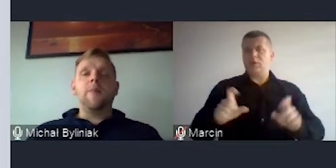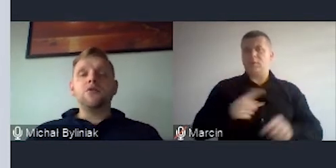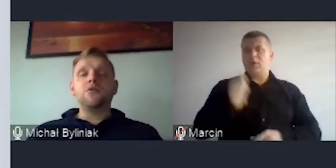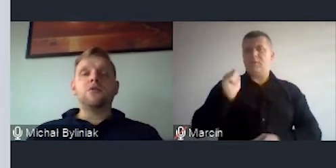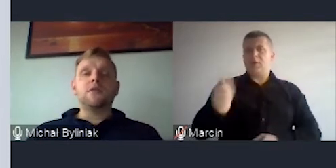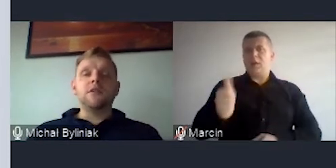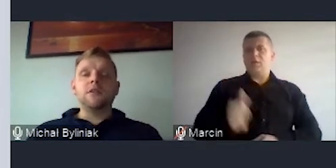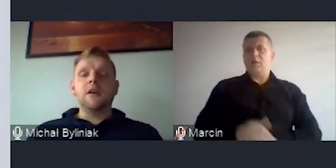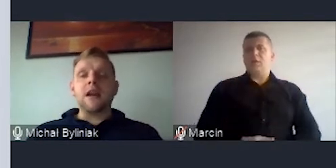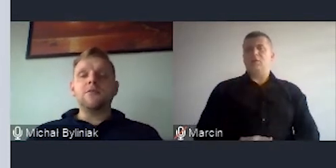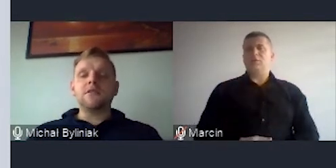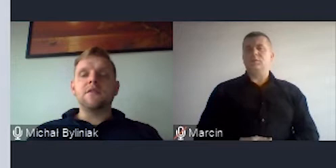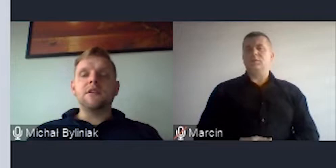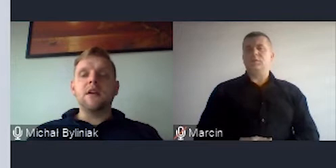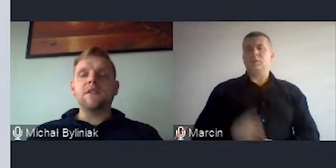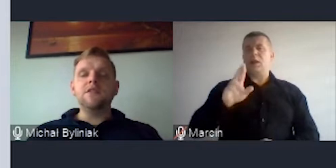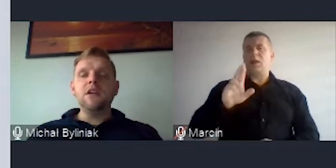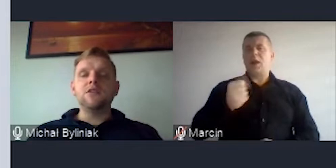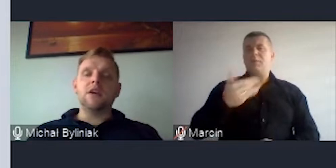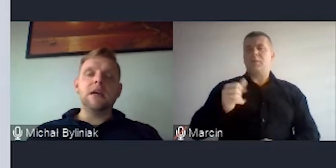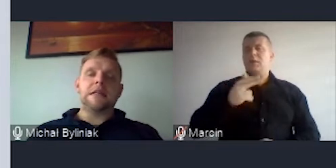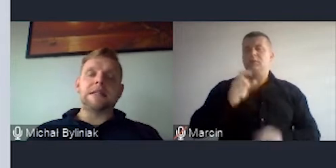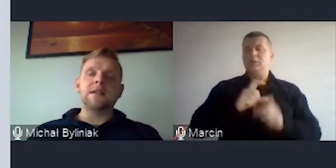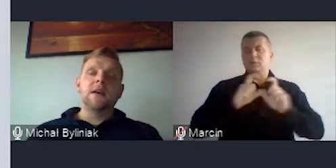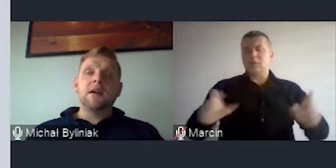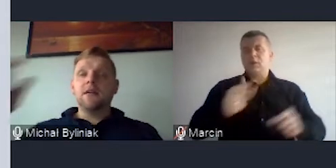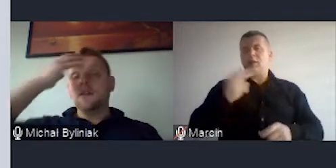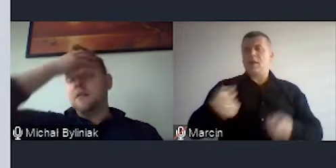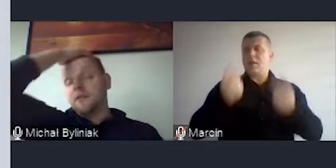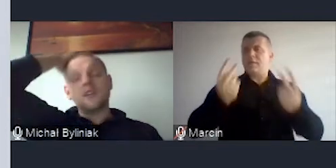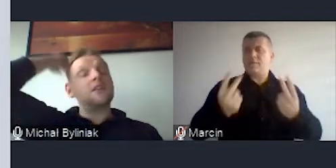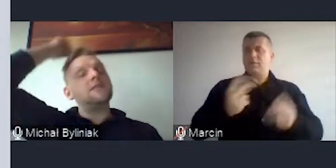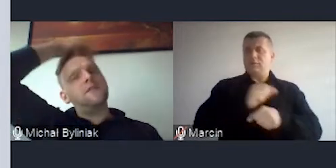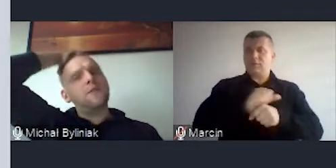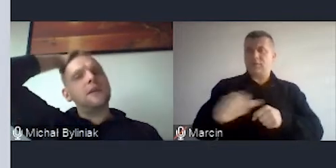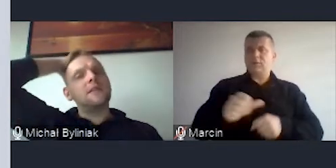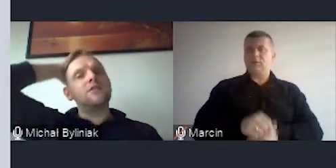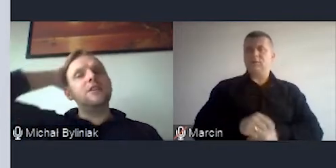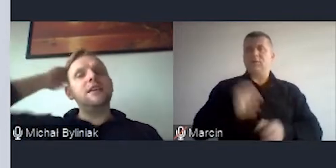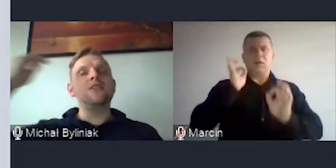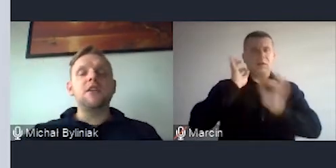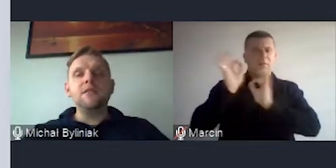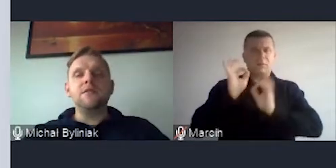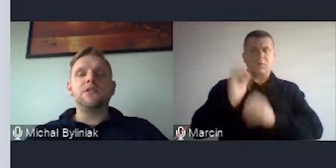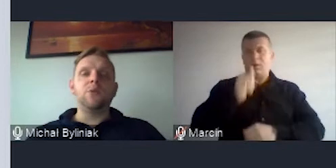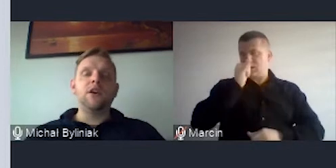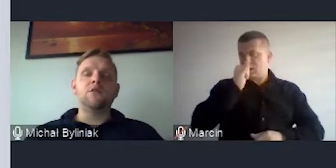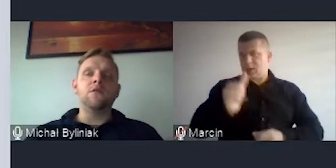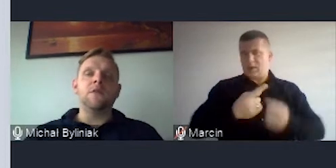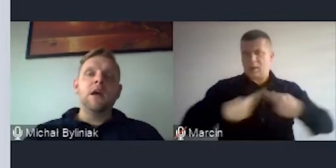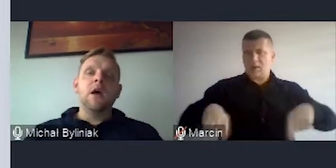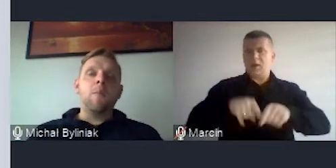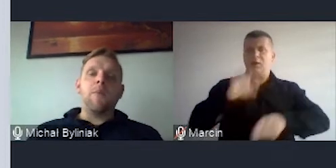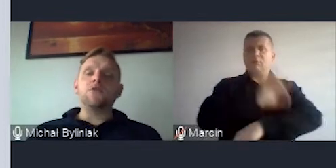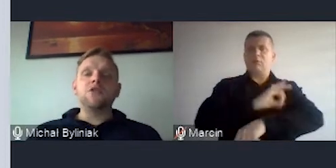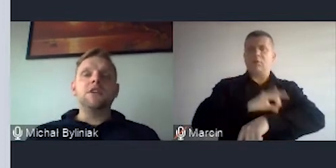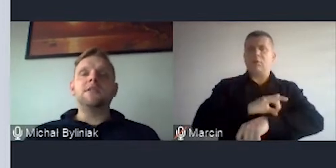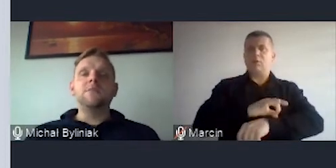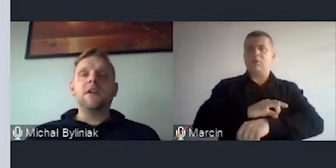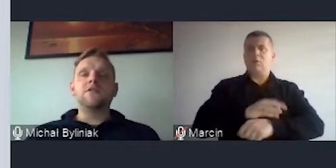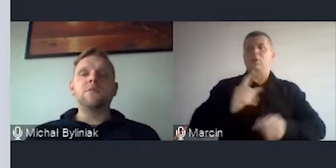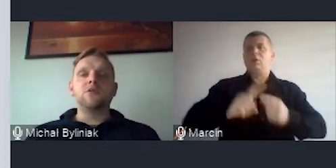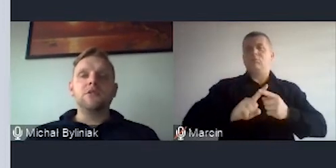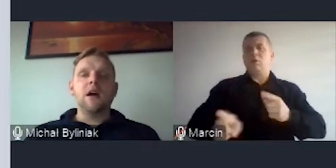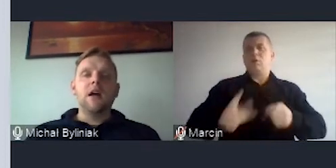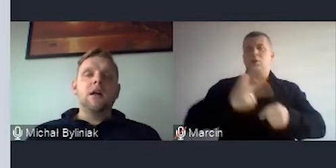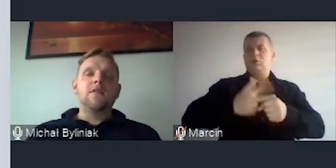Pośród ram czasowych najważniejsza jest informacja, że nie da się realizować projektów po 31 grudnia 2023 roku.